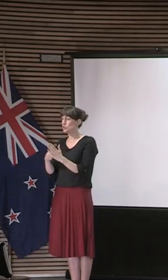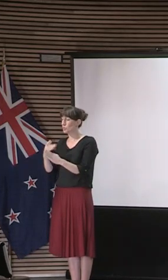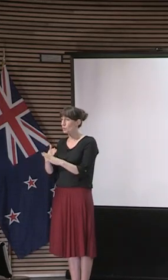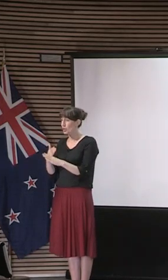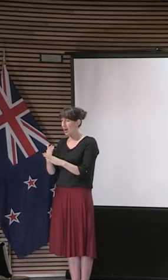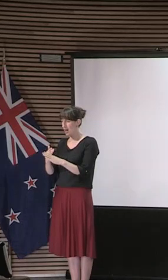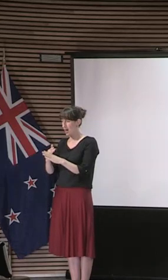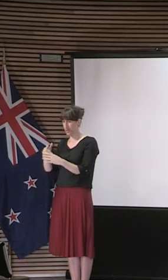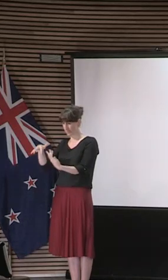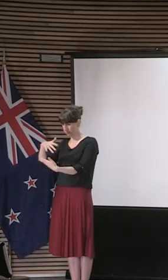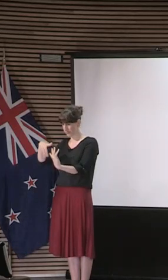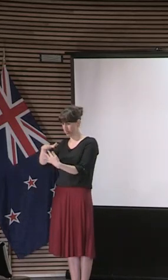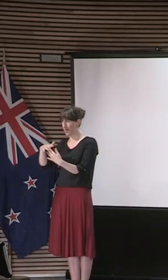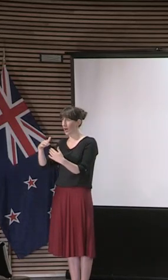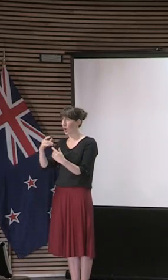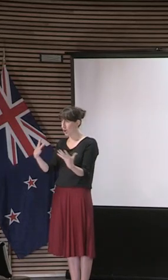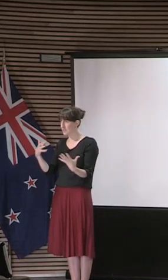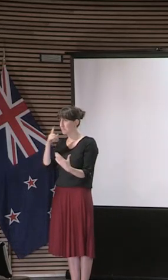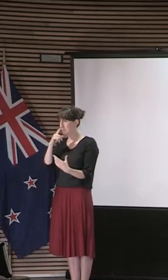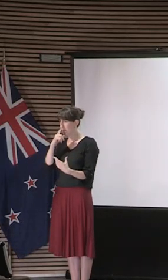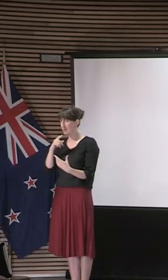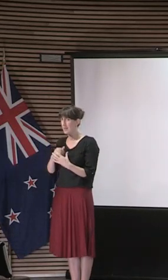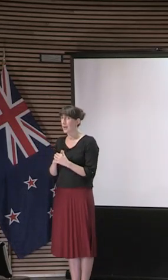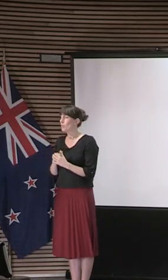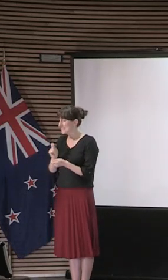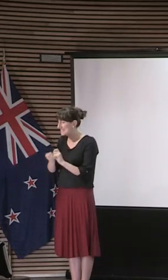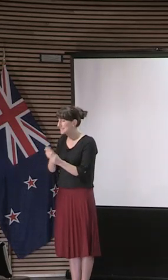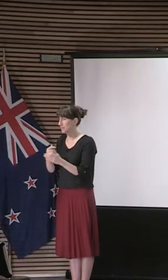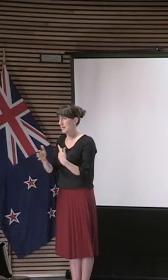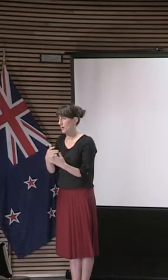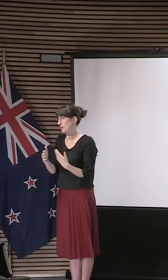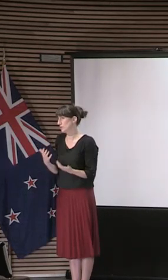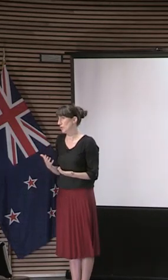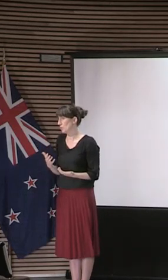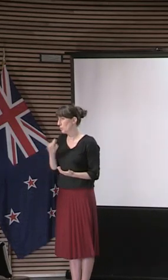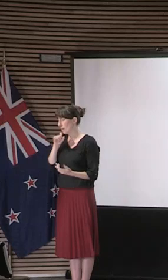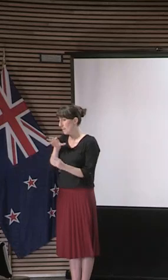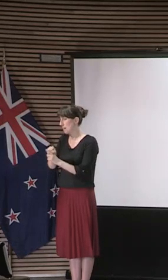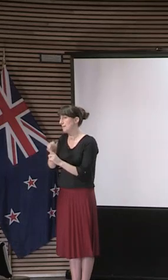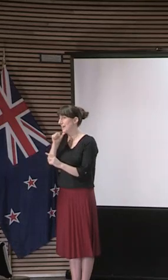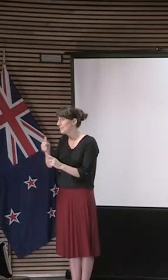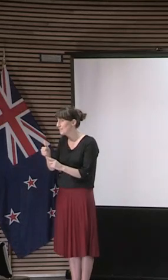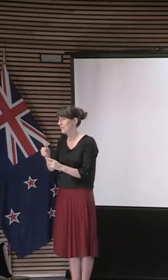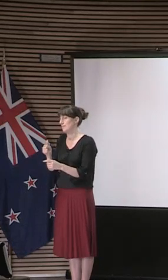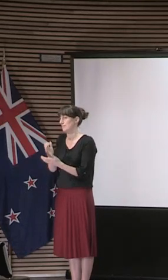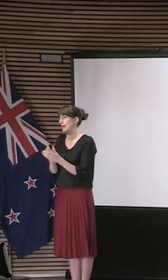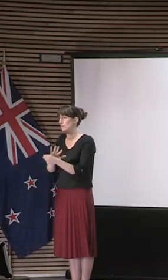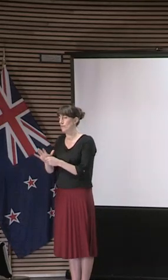Koinei te waahanga o te huarahi mahi ki nga mate i roto i nga whakaurunga. JACINDA ARDERN: He